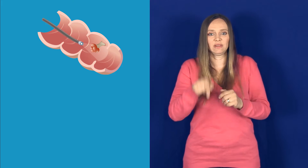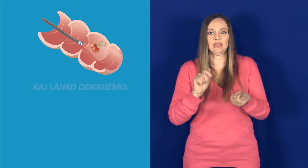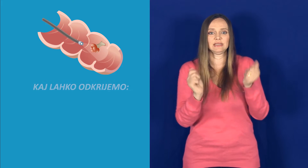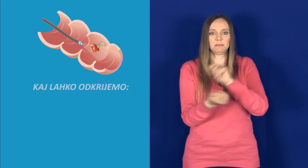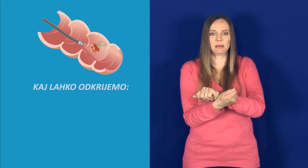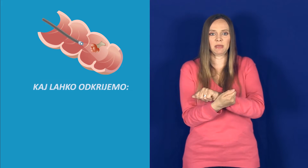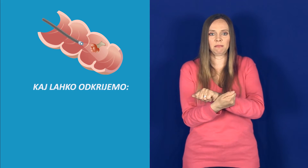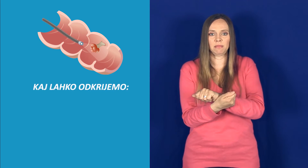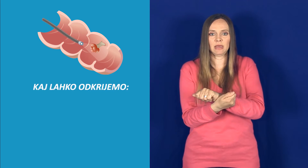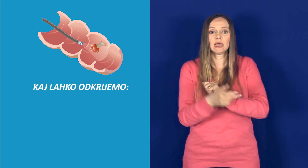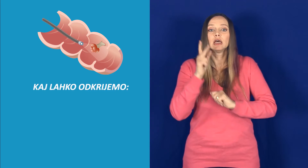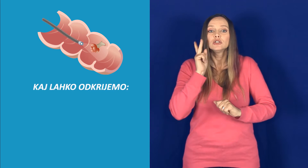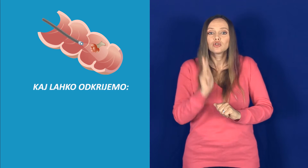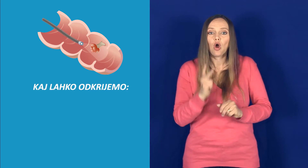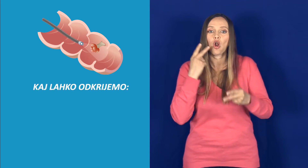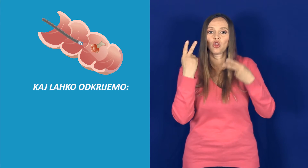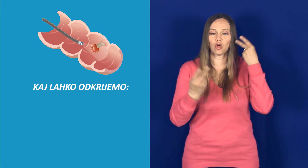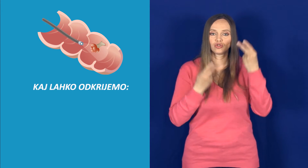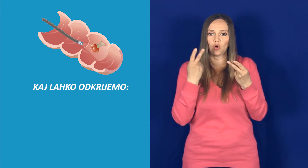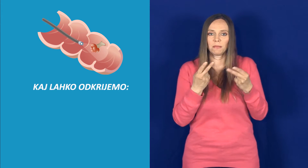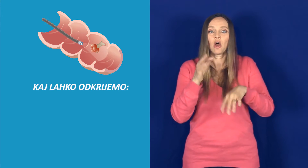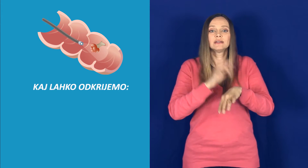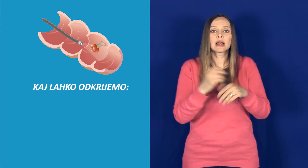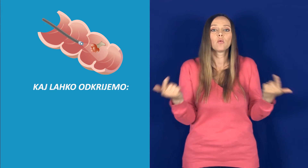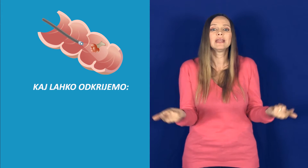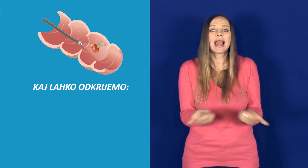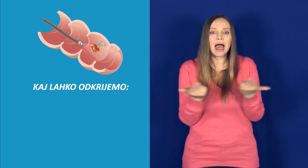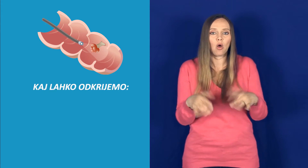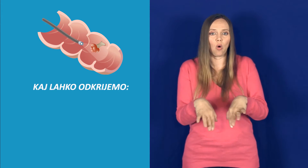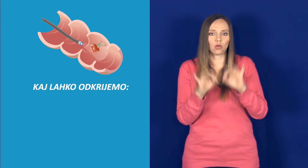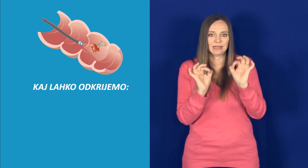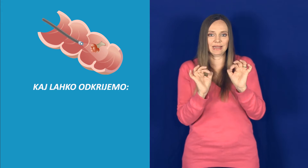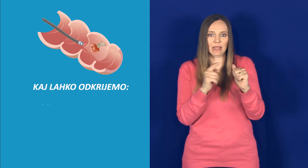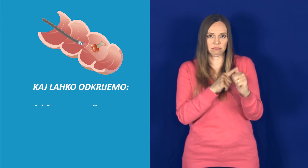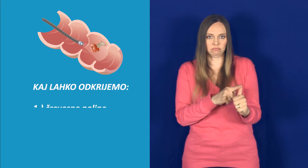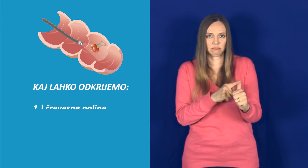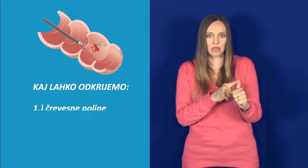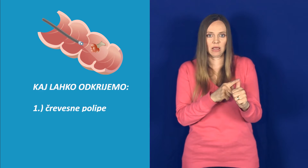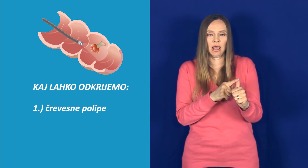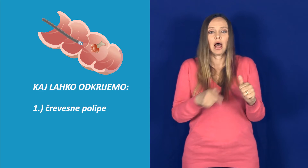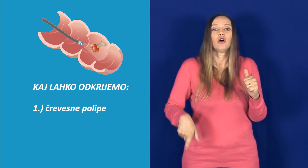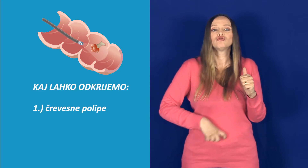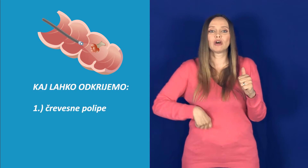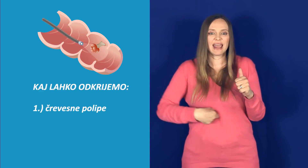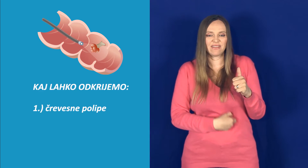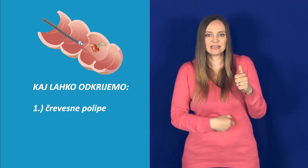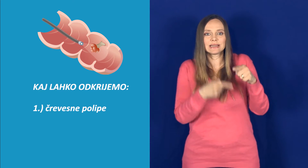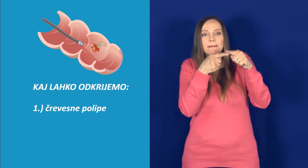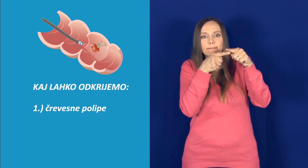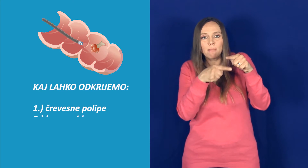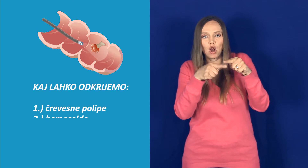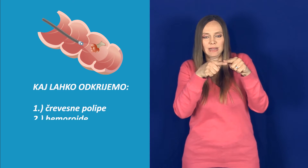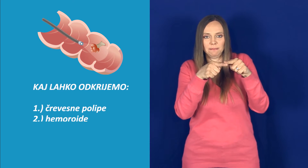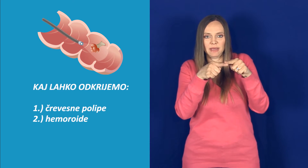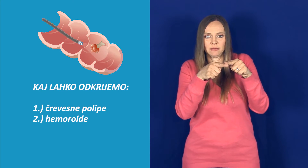S kolonoskopijo zdravnik lahko odkrije: črevesne polipe, hemeroide,